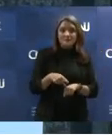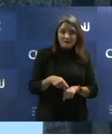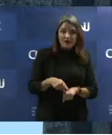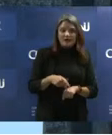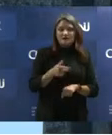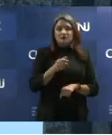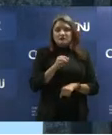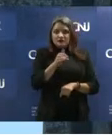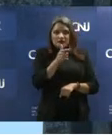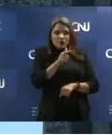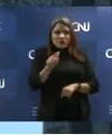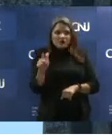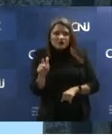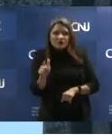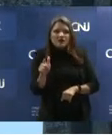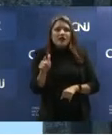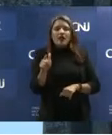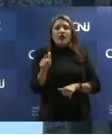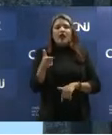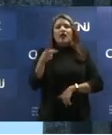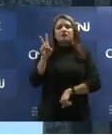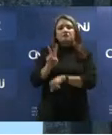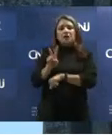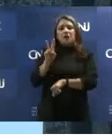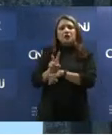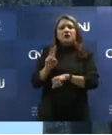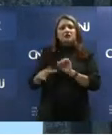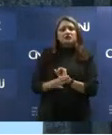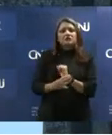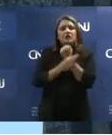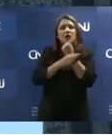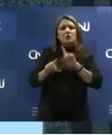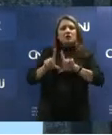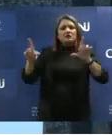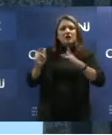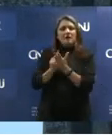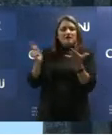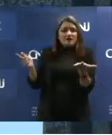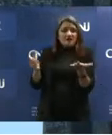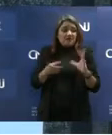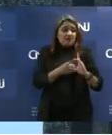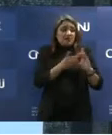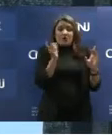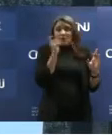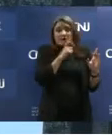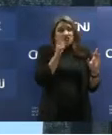pela imprensa livre, a democracia, a mentira e a Constituição é apenas uma folha de papel.